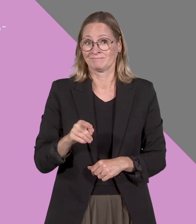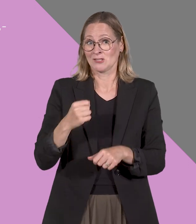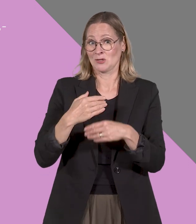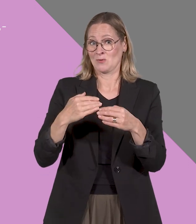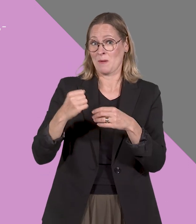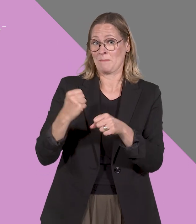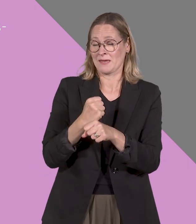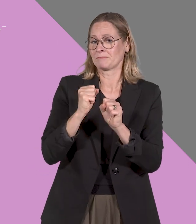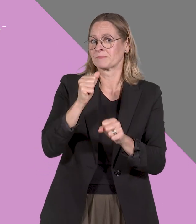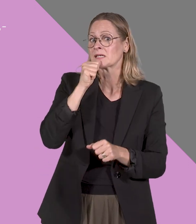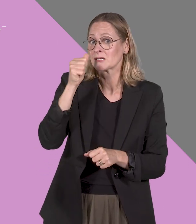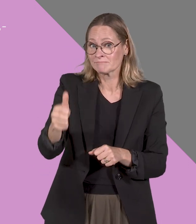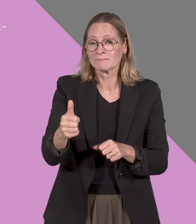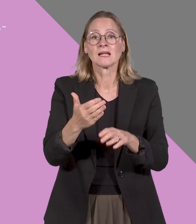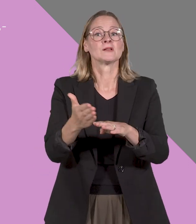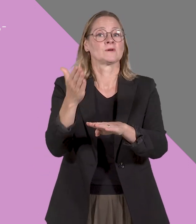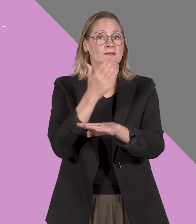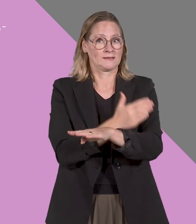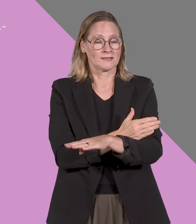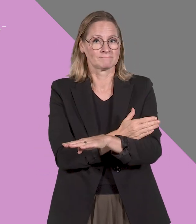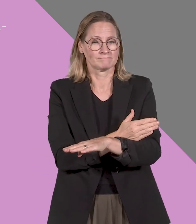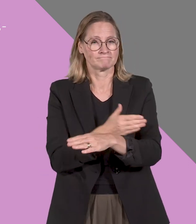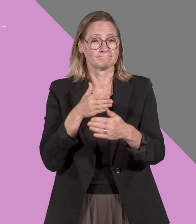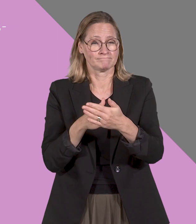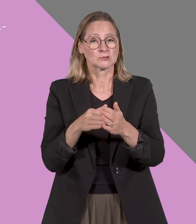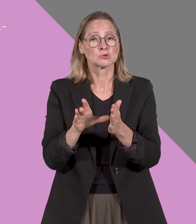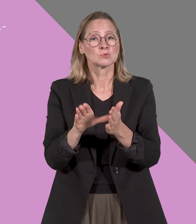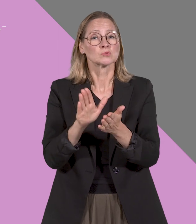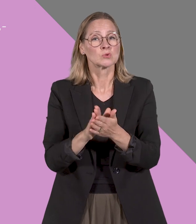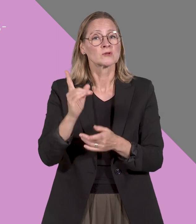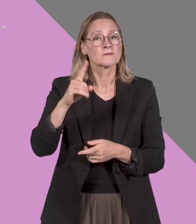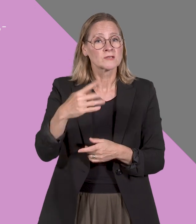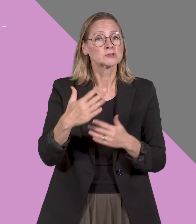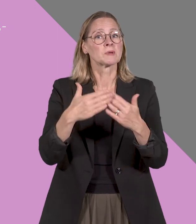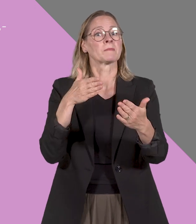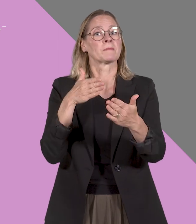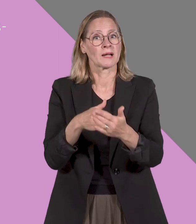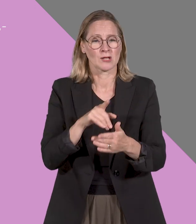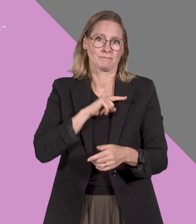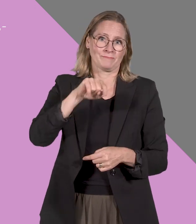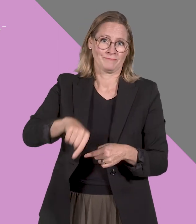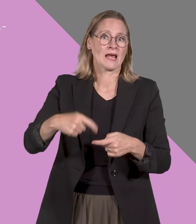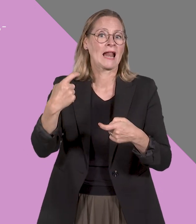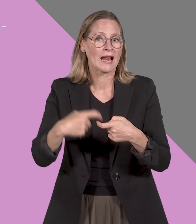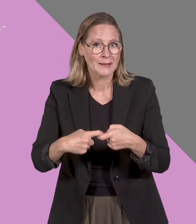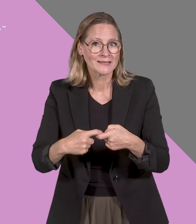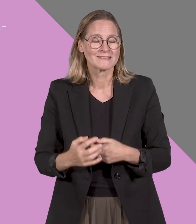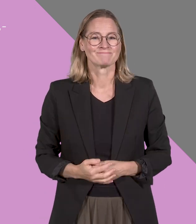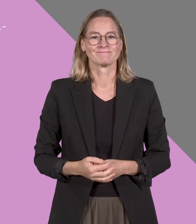Työpajaan tulee ilmoittautua etukäteen 15.9.2023 mennessä oheisen linkin kautta.